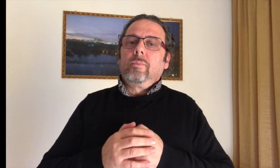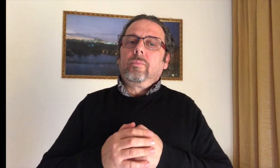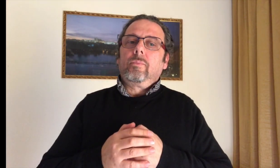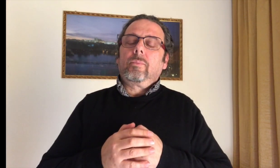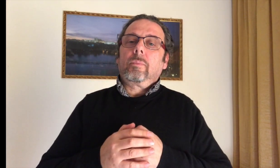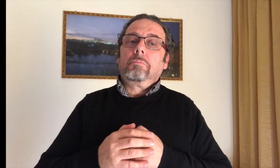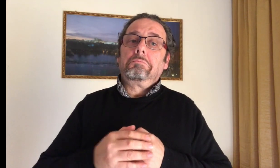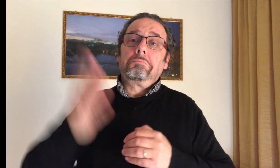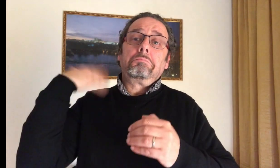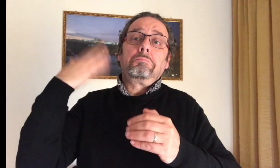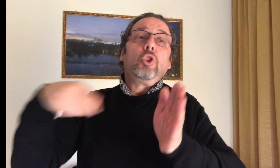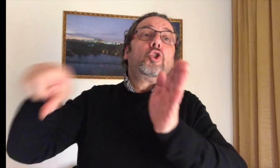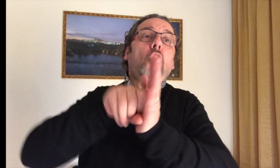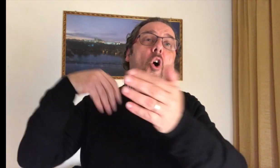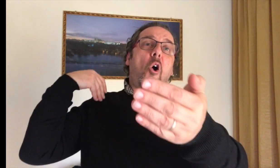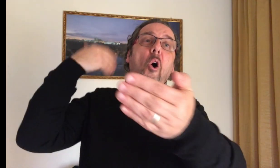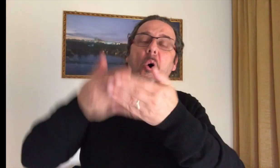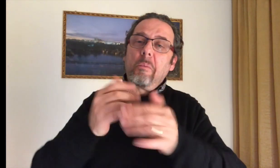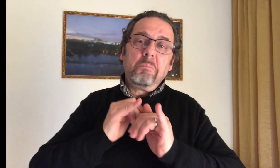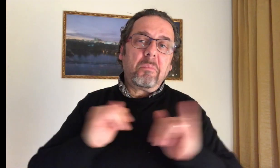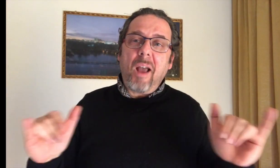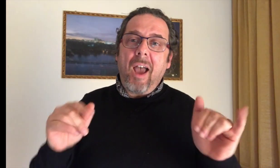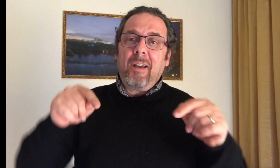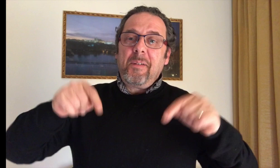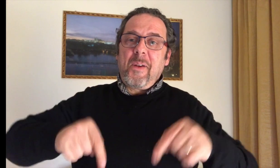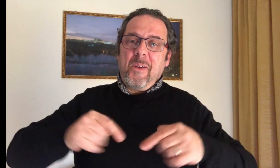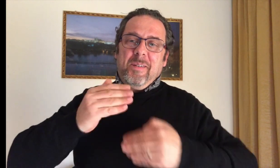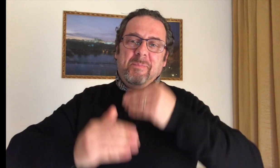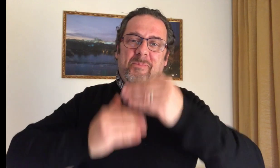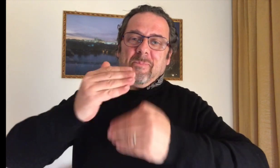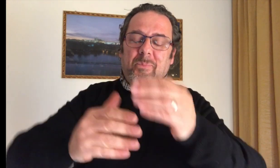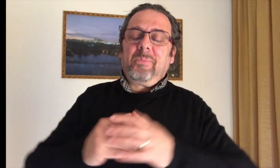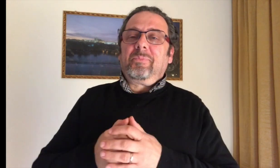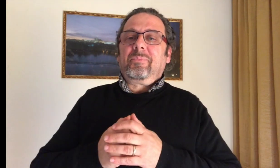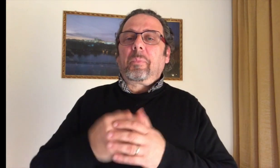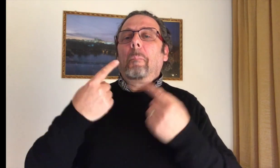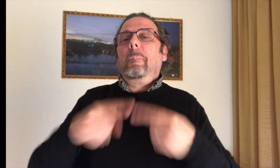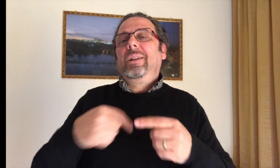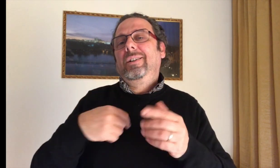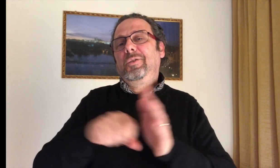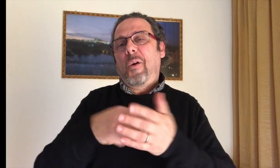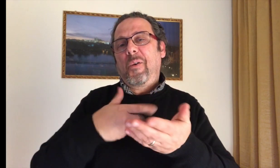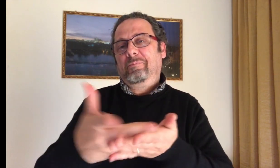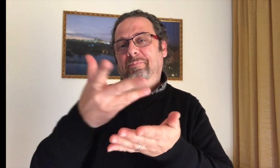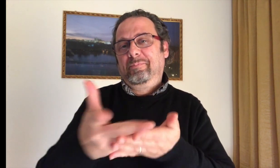grande disagio dei bambini sordi all’interno delle scuole. Il PROBLEMA ESISTE! Il nostro obiettivo era ed